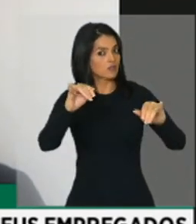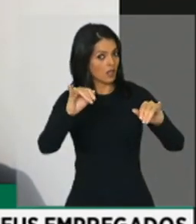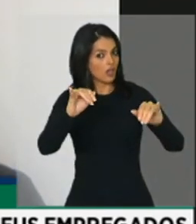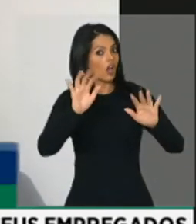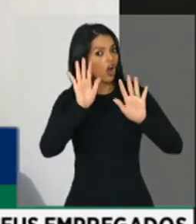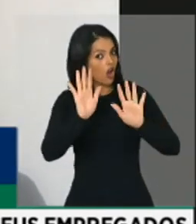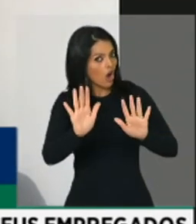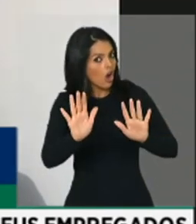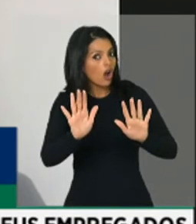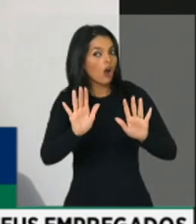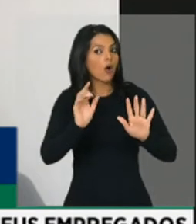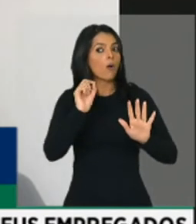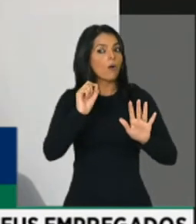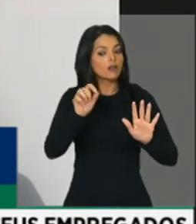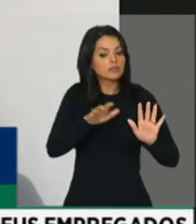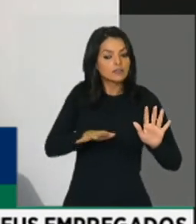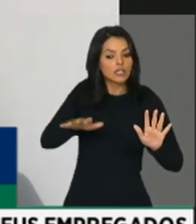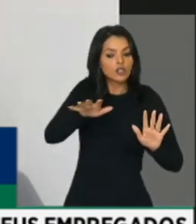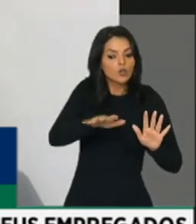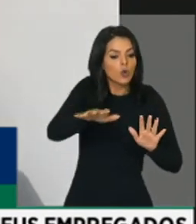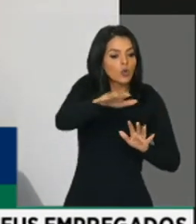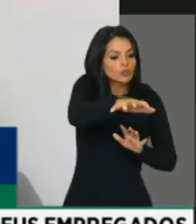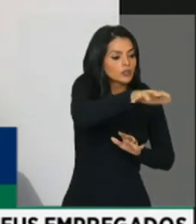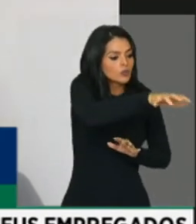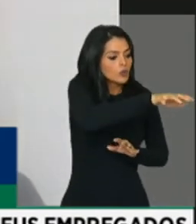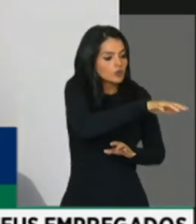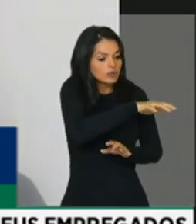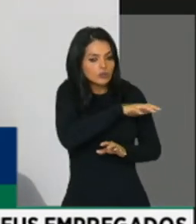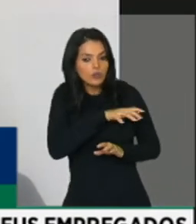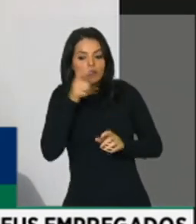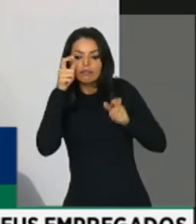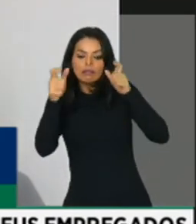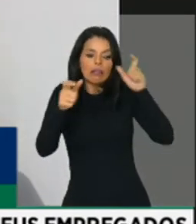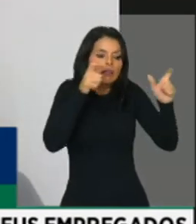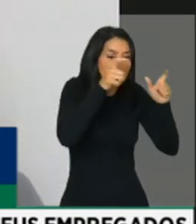FATO DE QUE INTERESSES SETORIAIS CORPORATIVOS SÃO CHEIOS DE PADRINHOS E, MUITAS